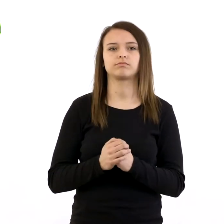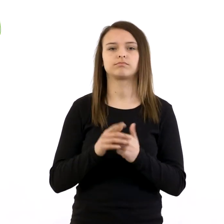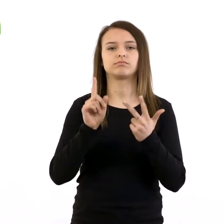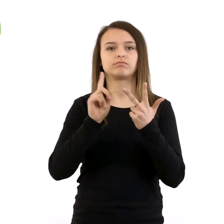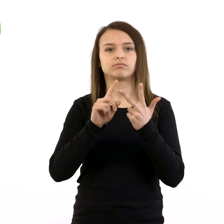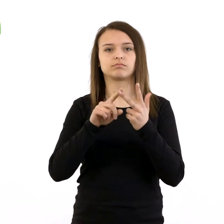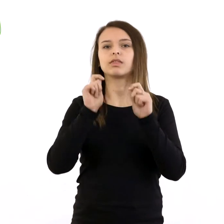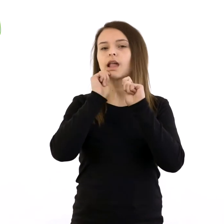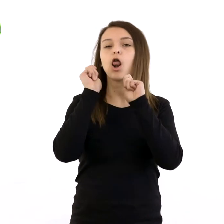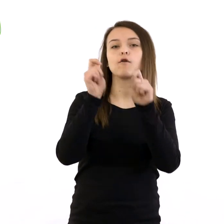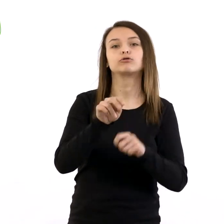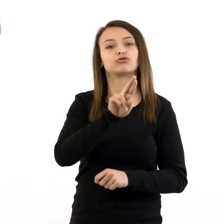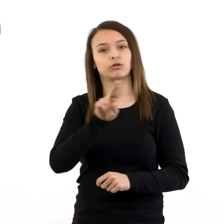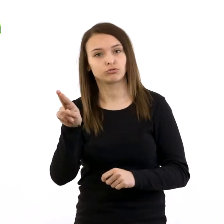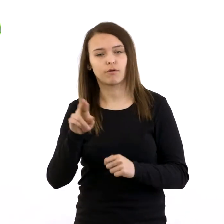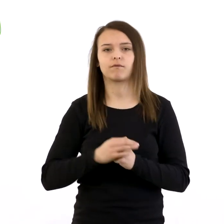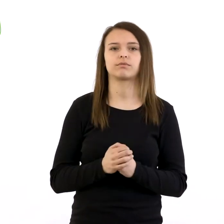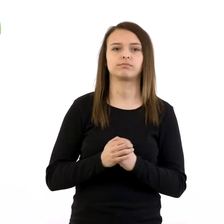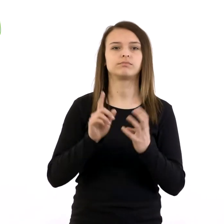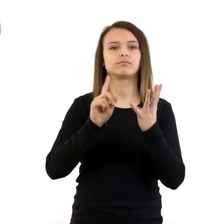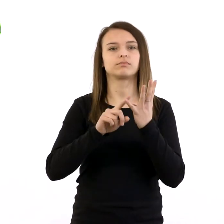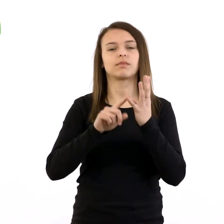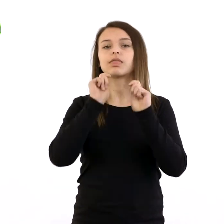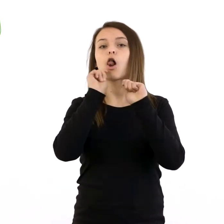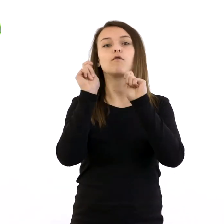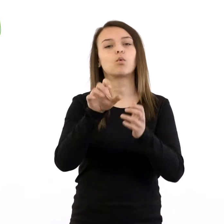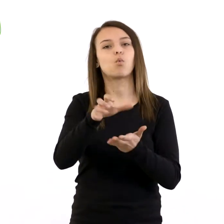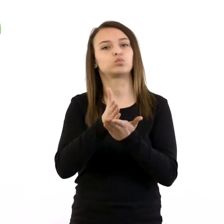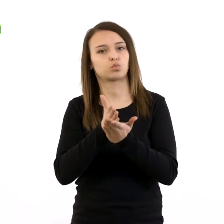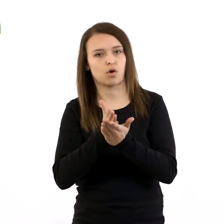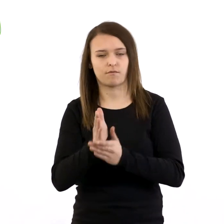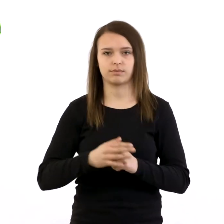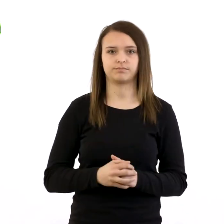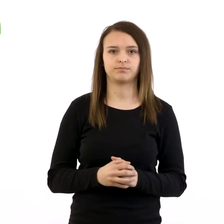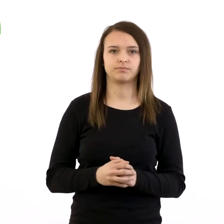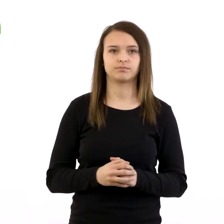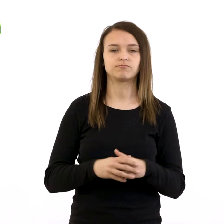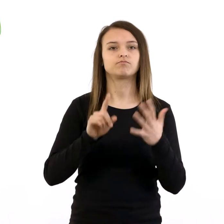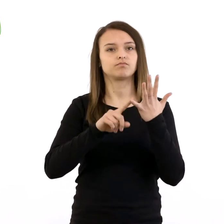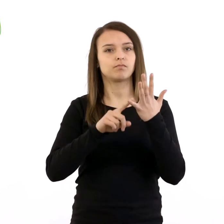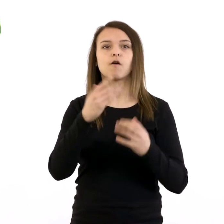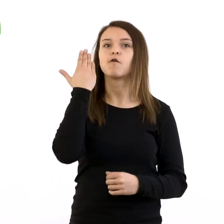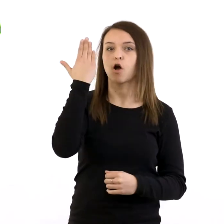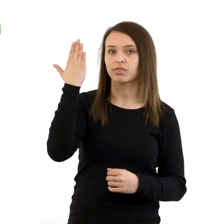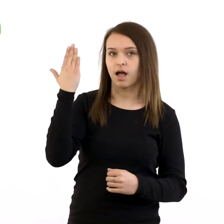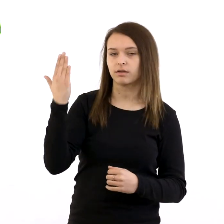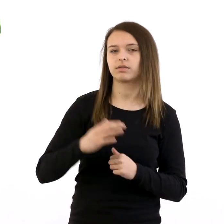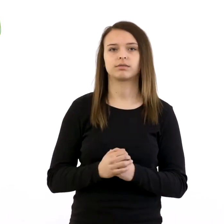darowizna rzeczowa; darowizna usługowa; wolontariat;